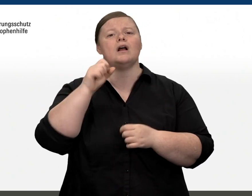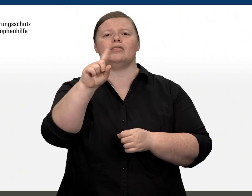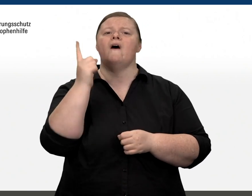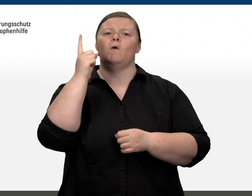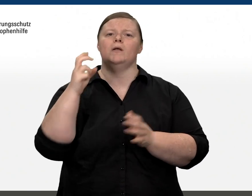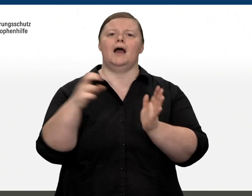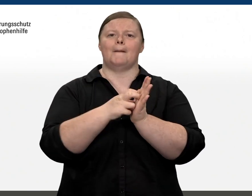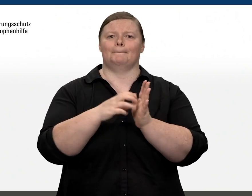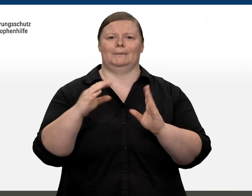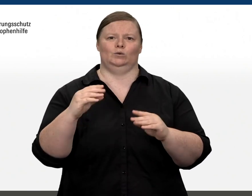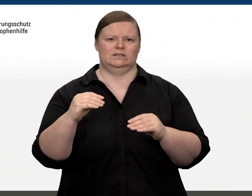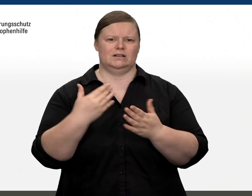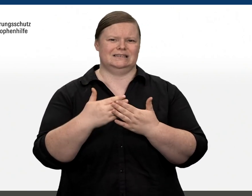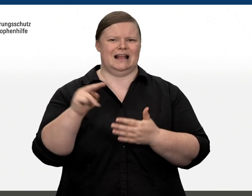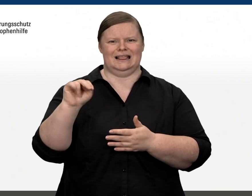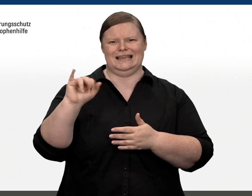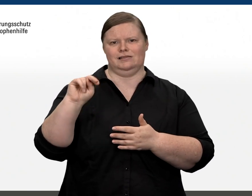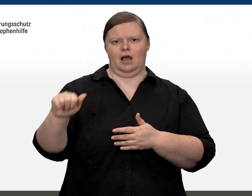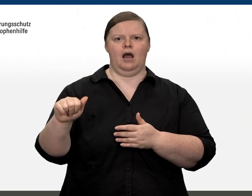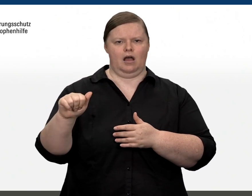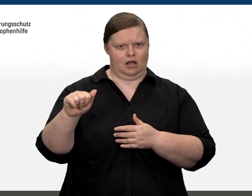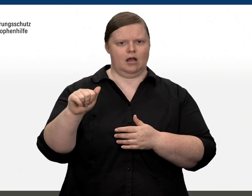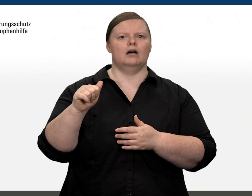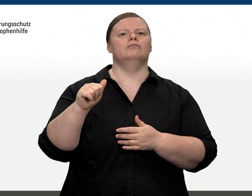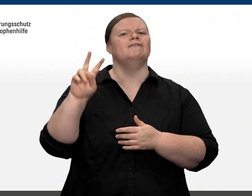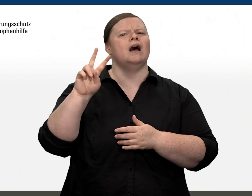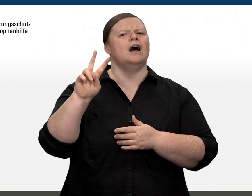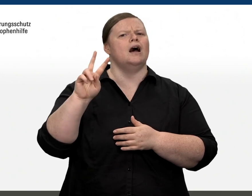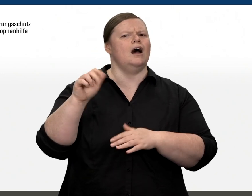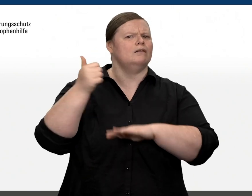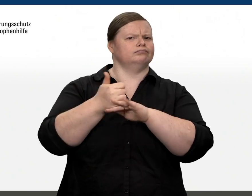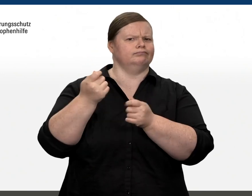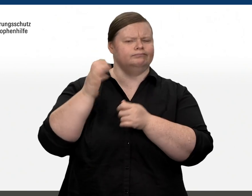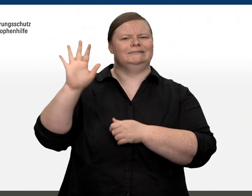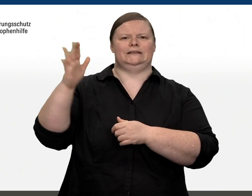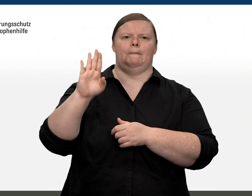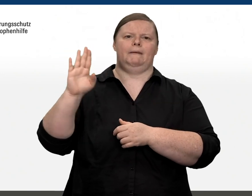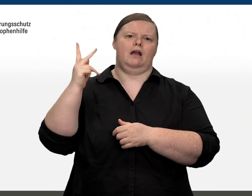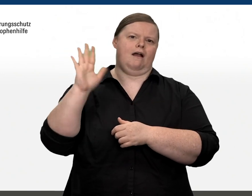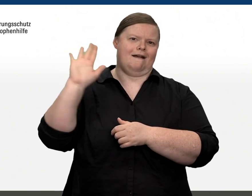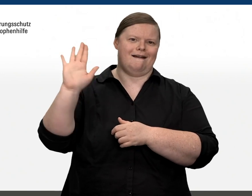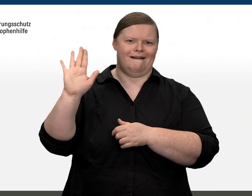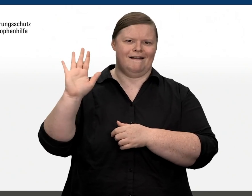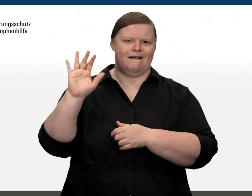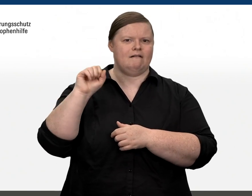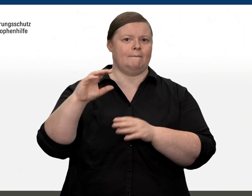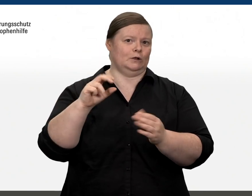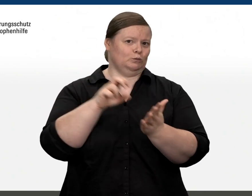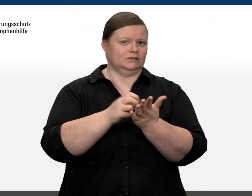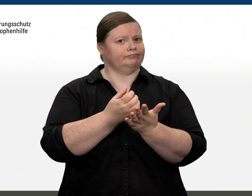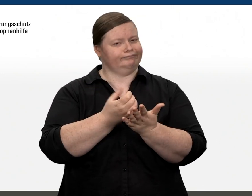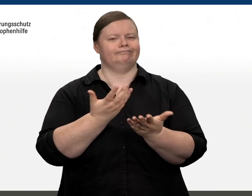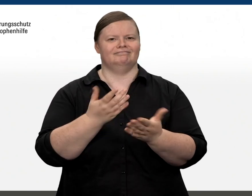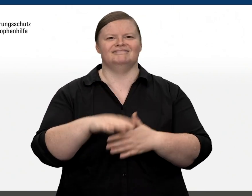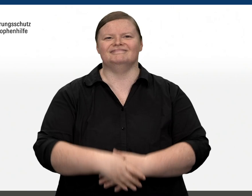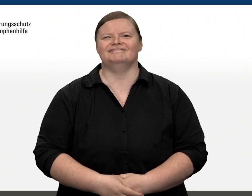oder nutzen Sie die Warn-App NINA des BBK.